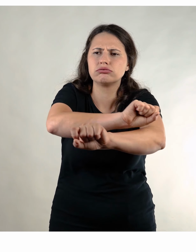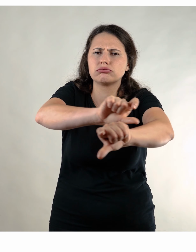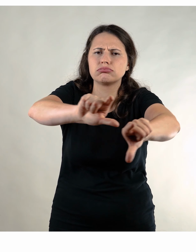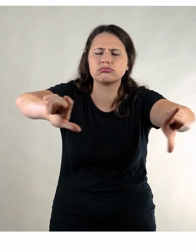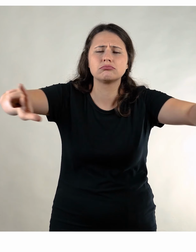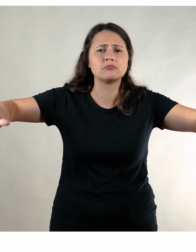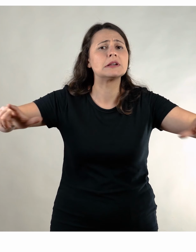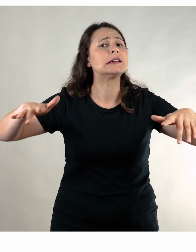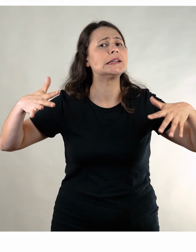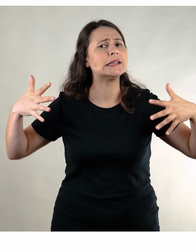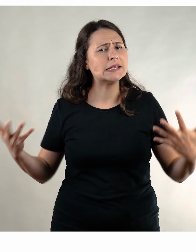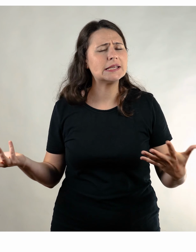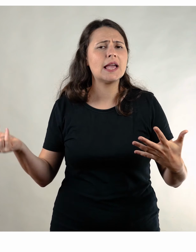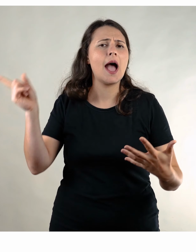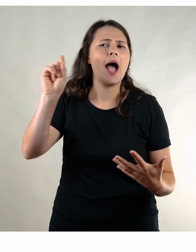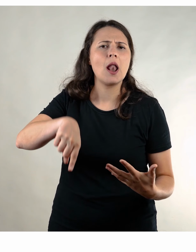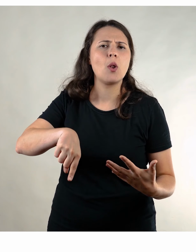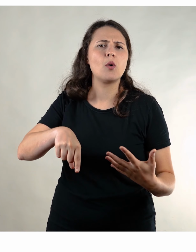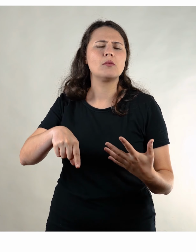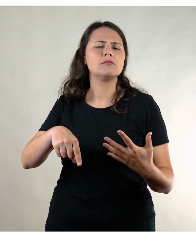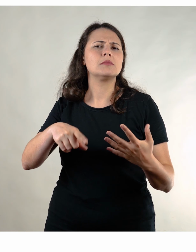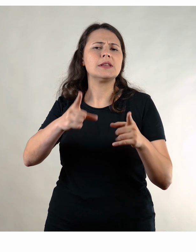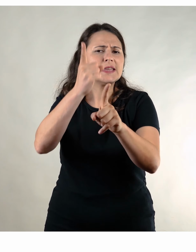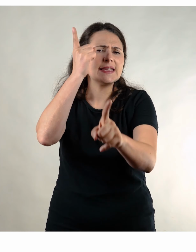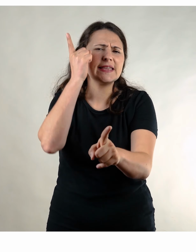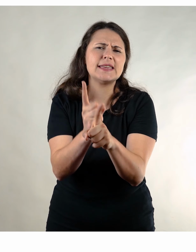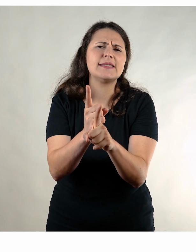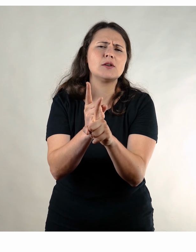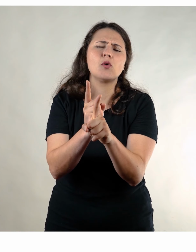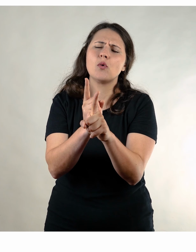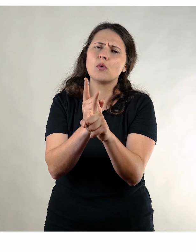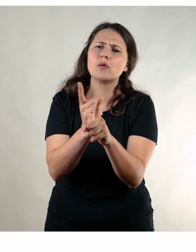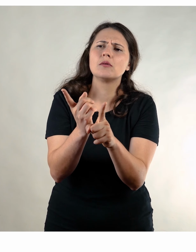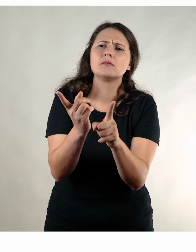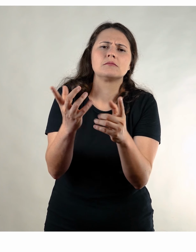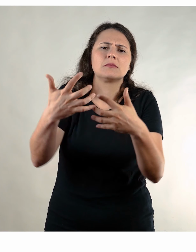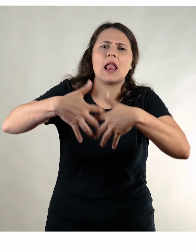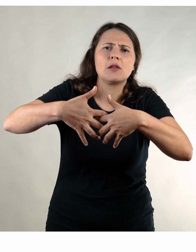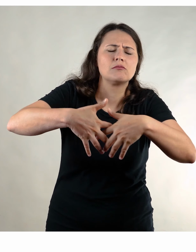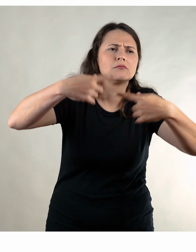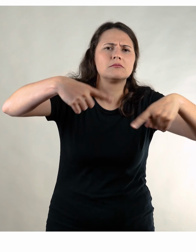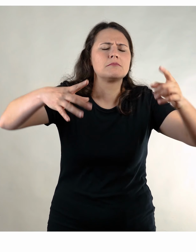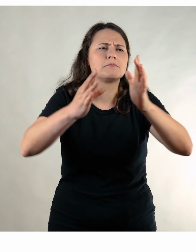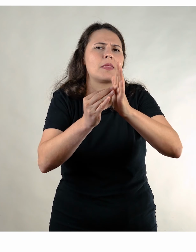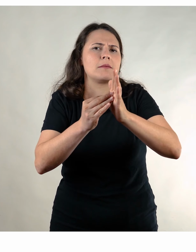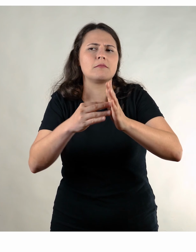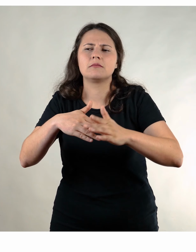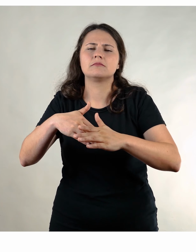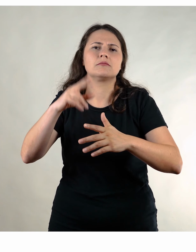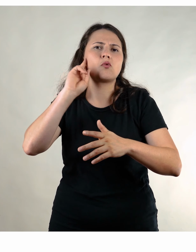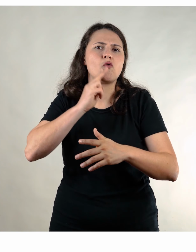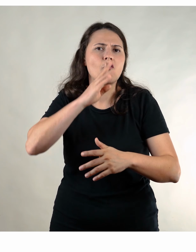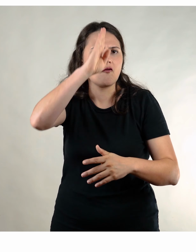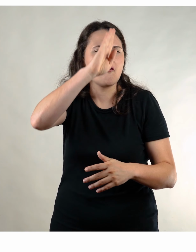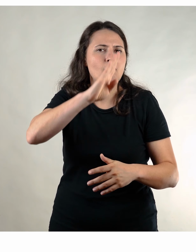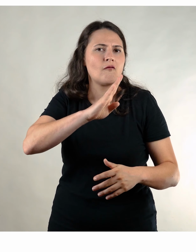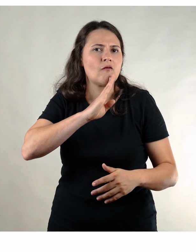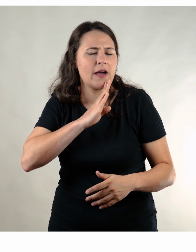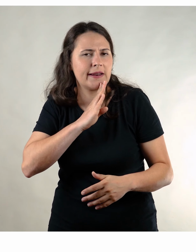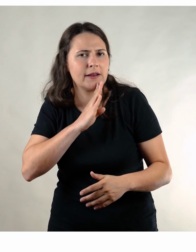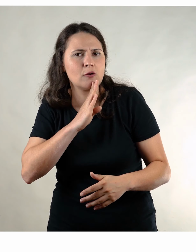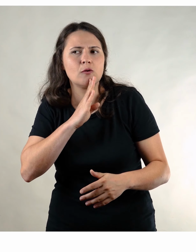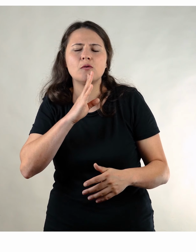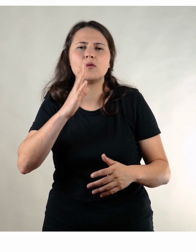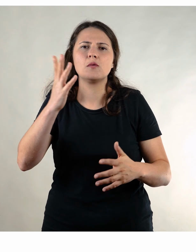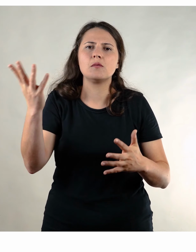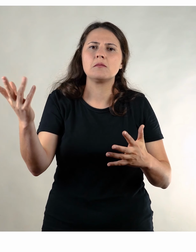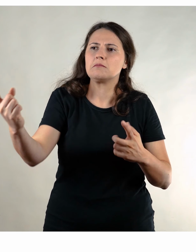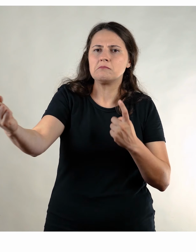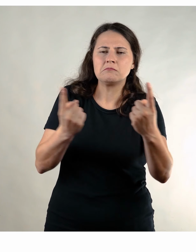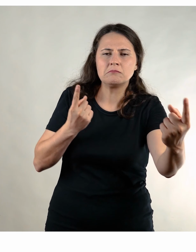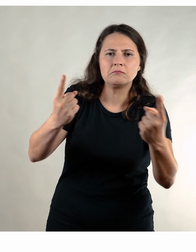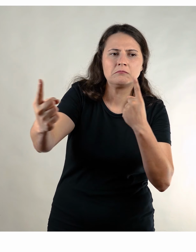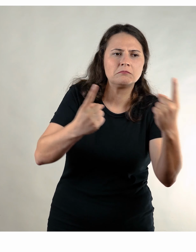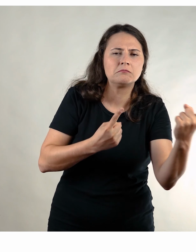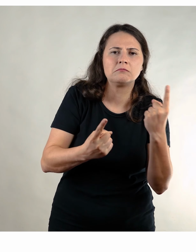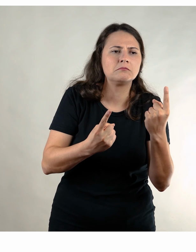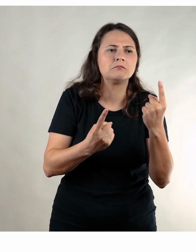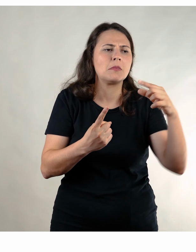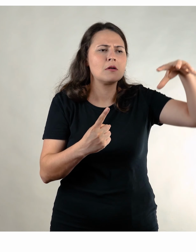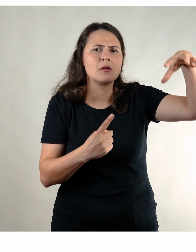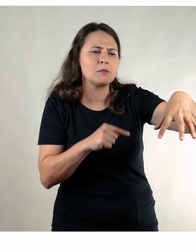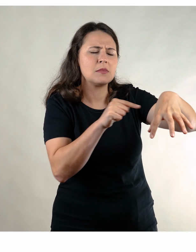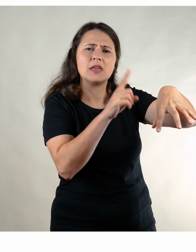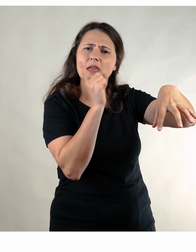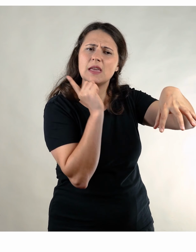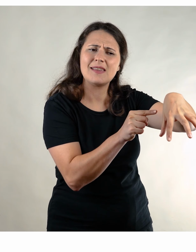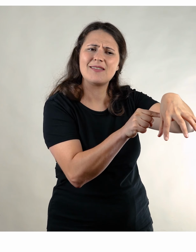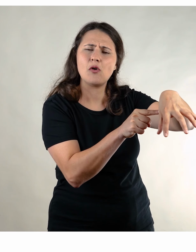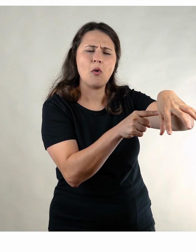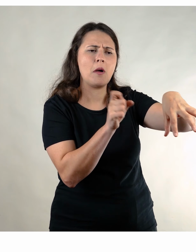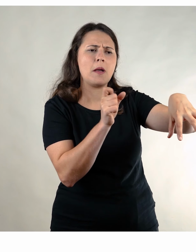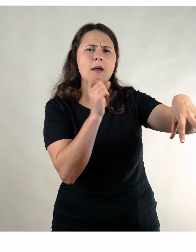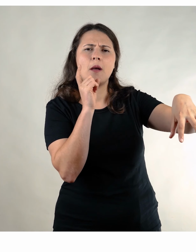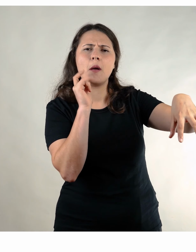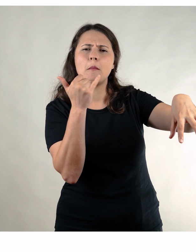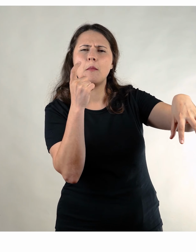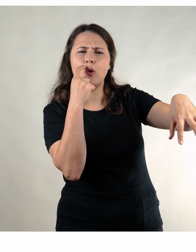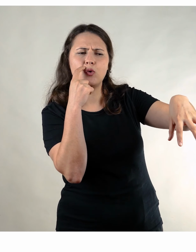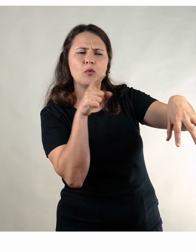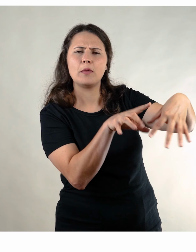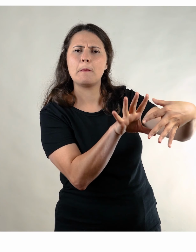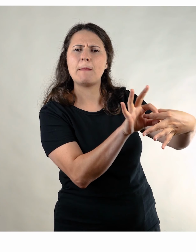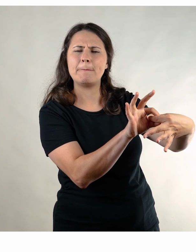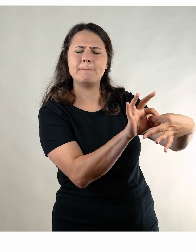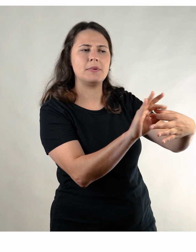ή να ενεργοποιούν ορισμένες λειτουργίες, όταν ταξιδιώτες με προβλήματα ακοής επισκέπτονται συγκεκριμένη τοποθεσία.